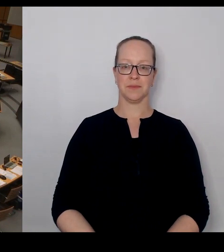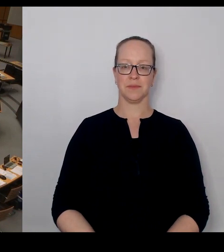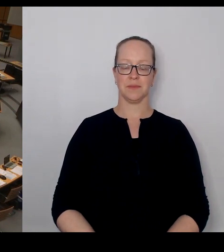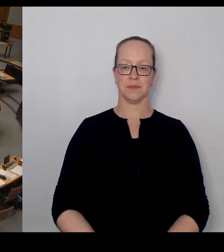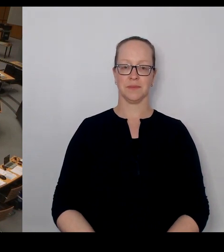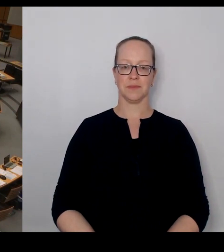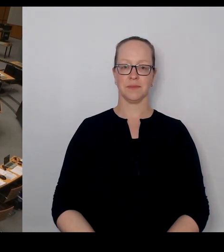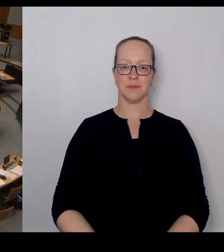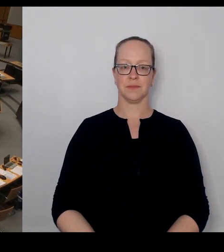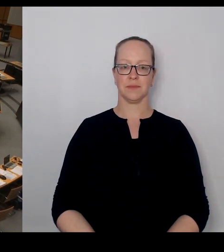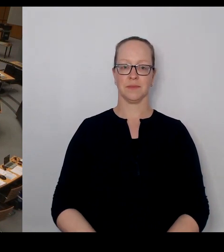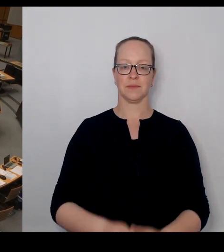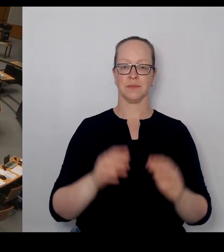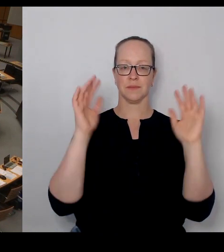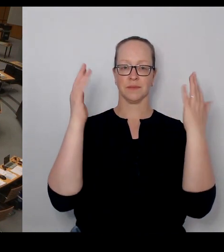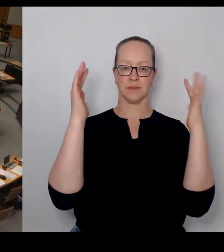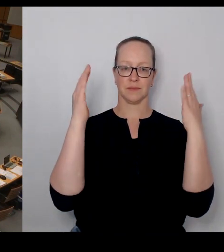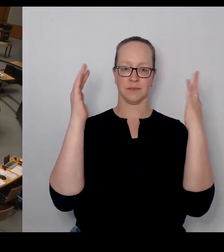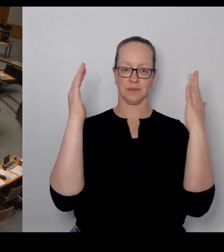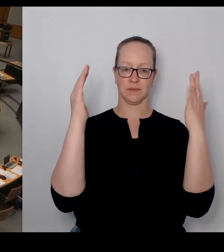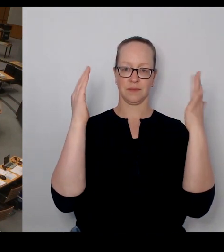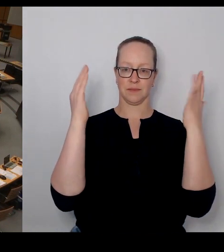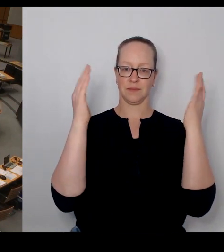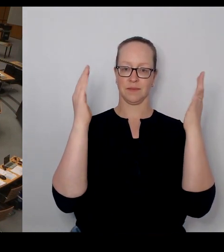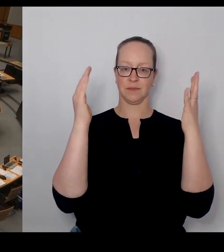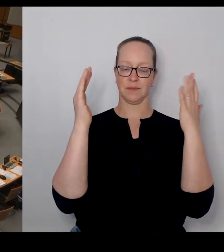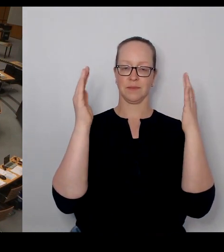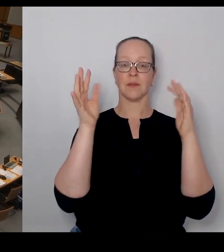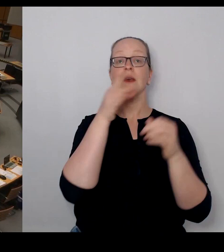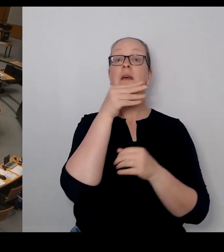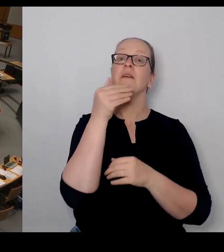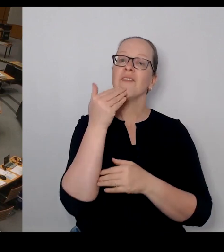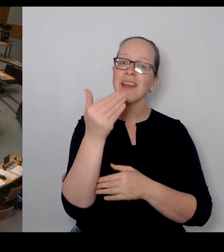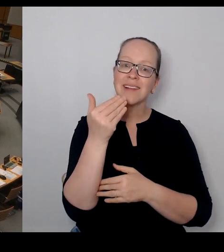Vielen Dank! Für die Fraktion Die Linke spricht nun die Kollegin Dr. Schmidt. Bitte schön.